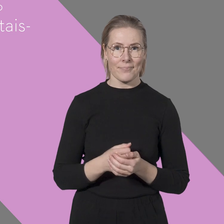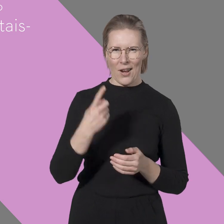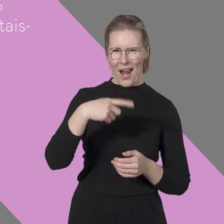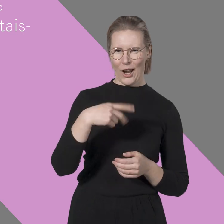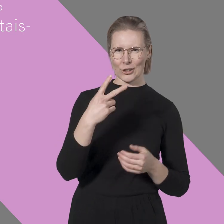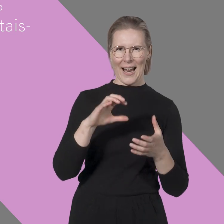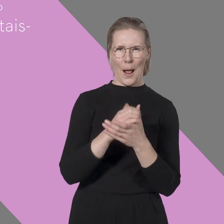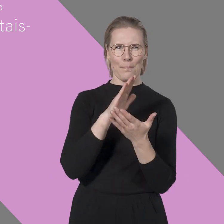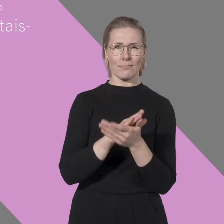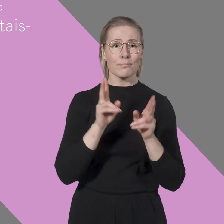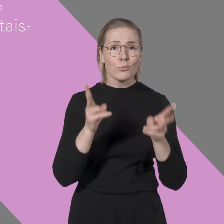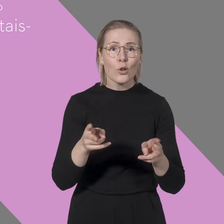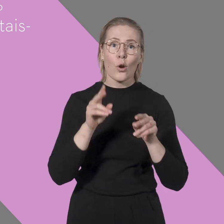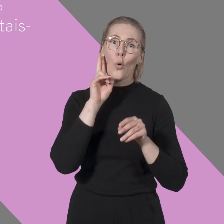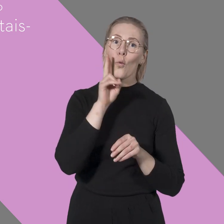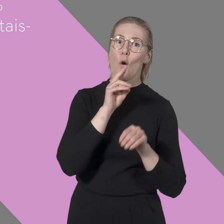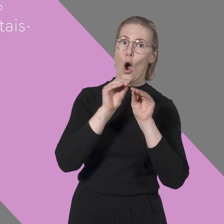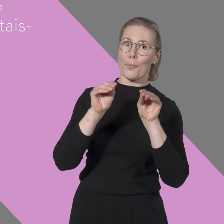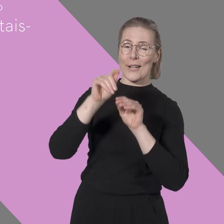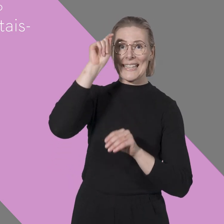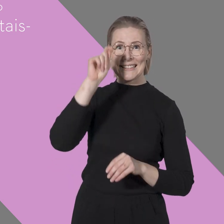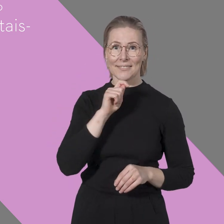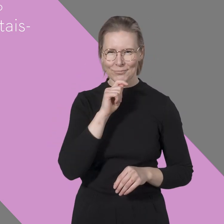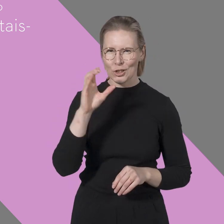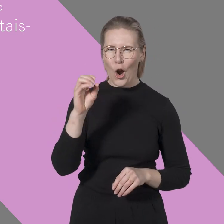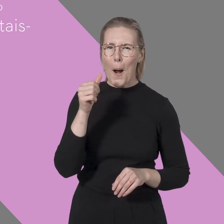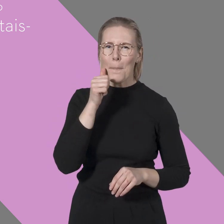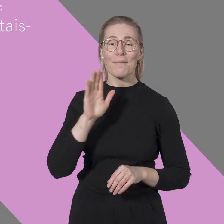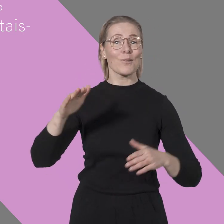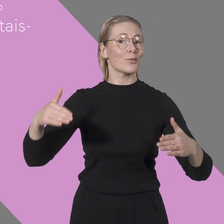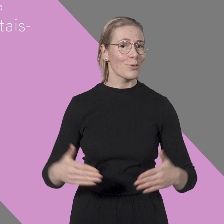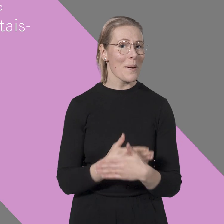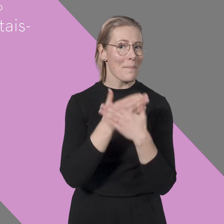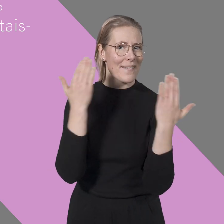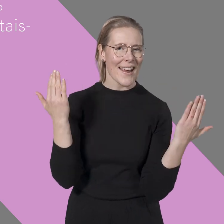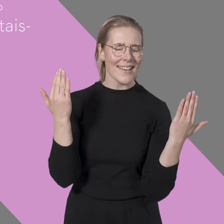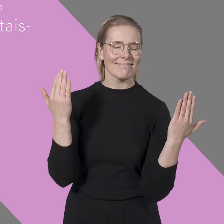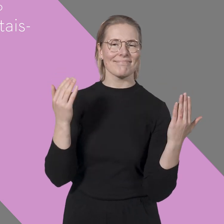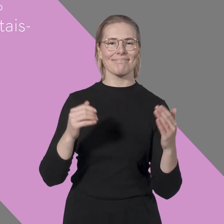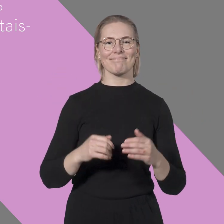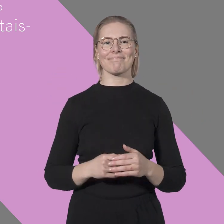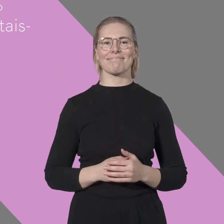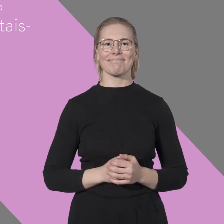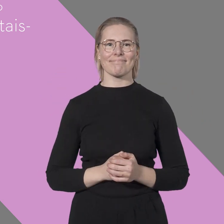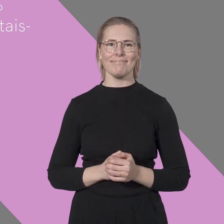Kyseessä on myös kuurojenopetuksen isän C. O. Malmin (1826–1863) syntymäpäivä.